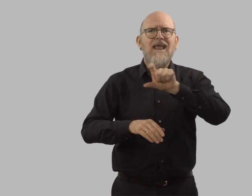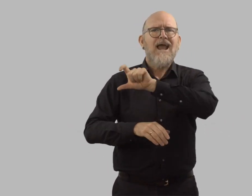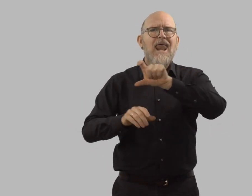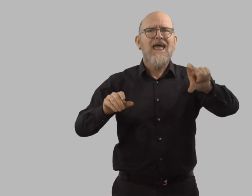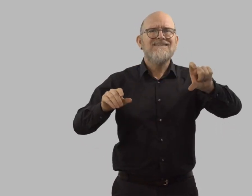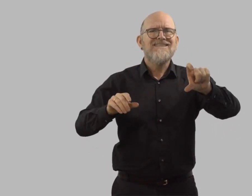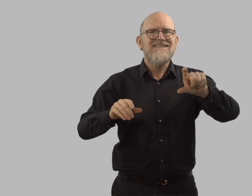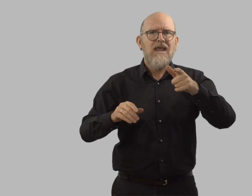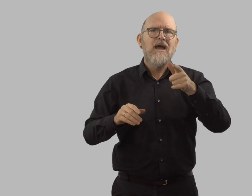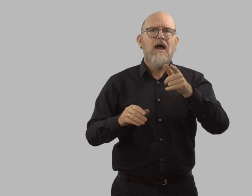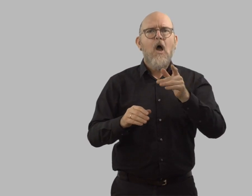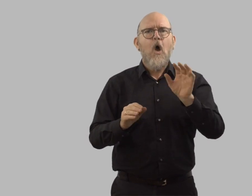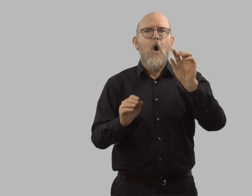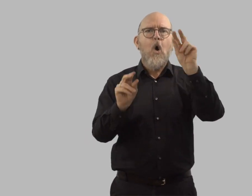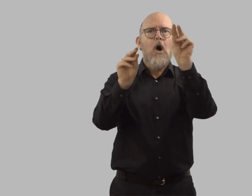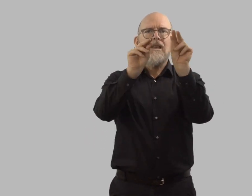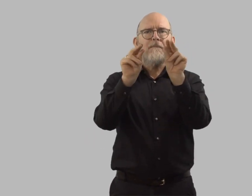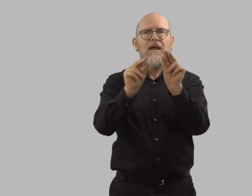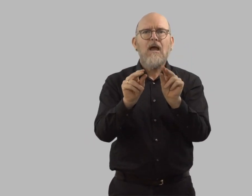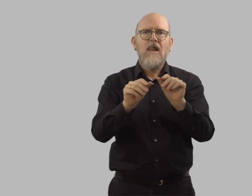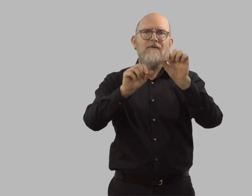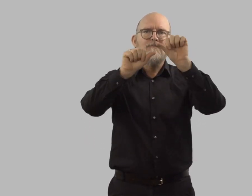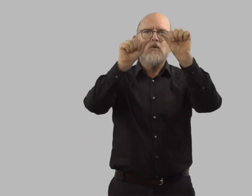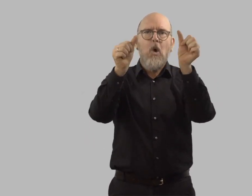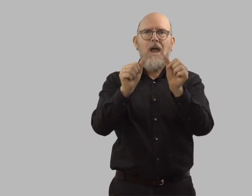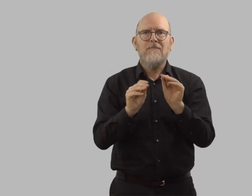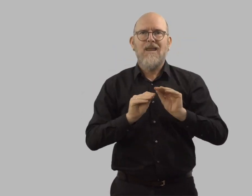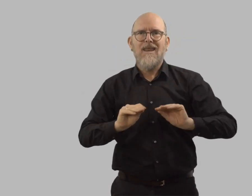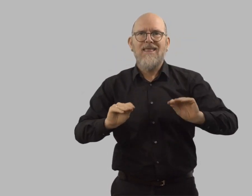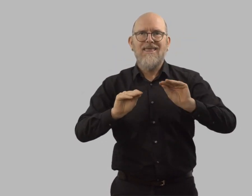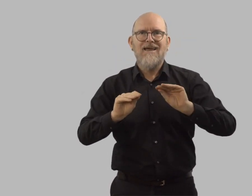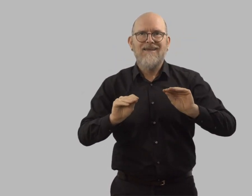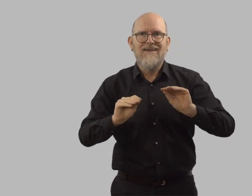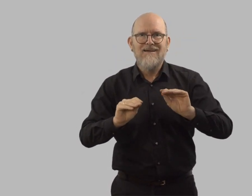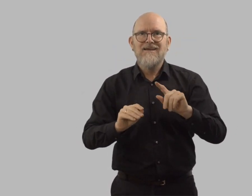die "Klasse für ornamentale Formenlehre”